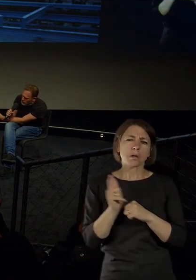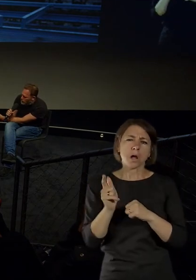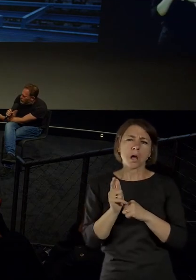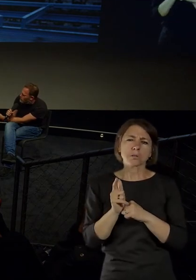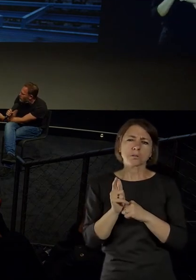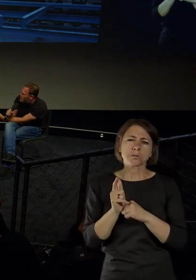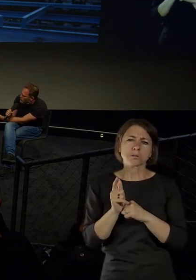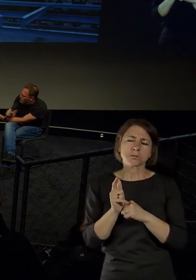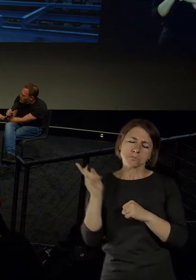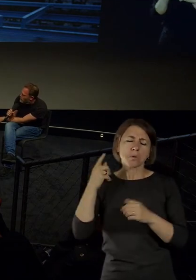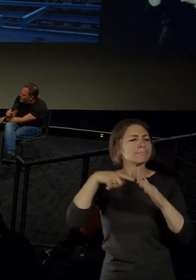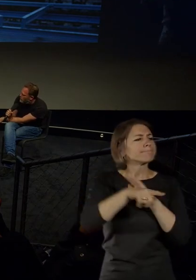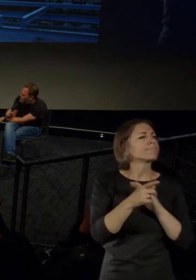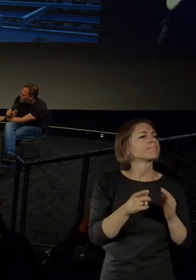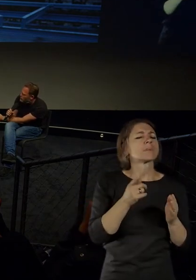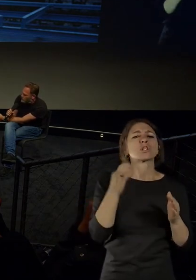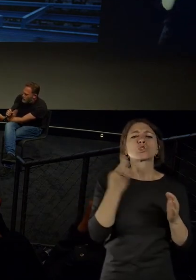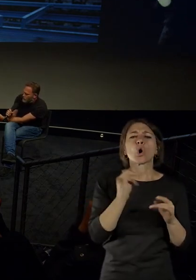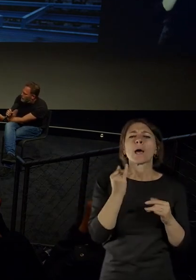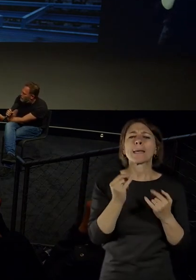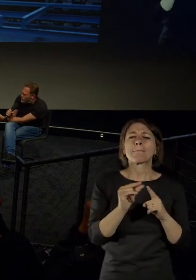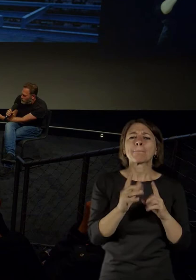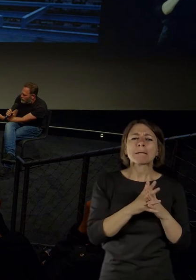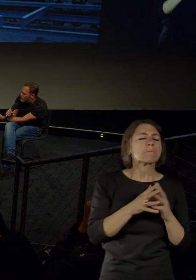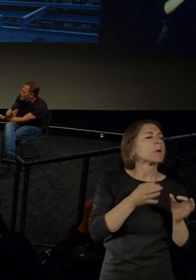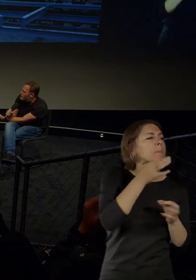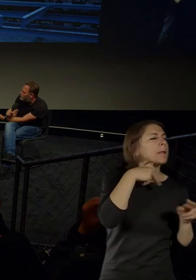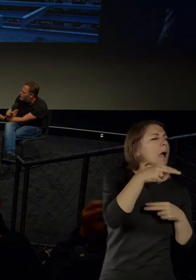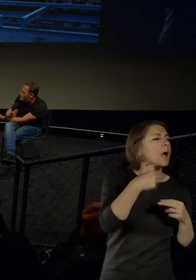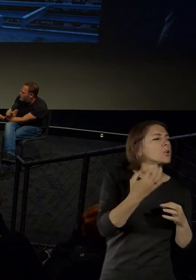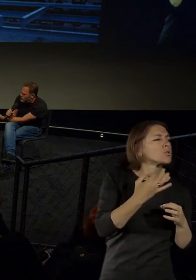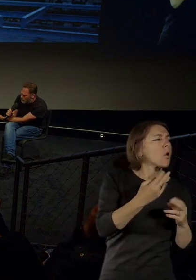Zajdu na IPR, tam o tom pohovoříme." A oni říkají: "No, počkej, tak